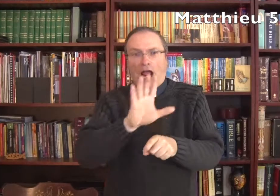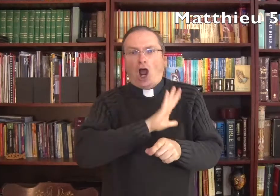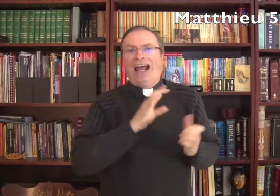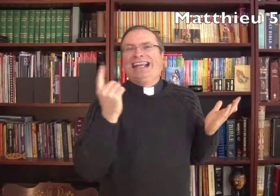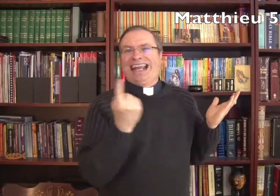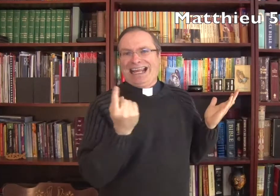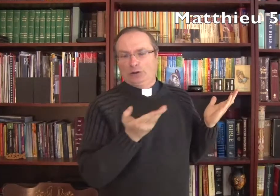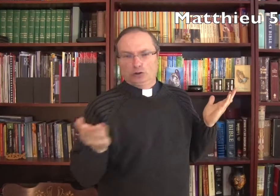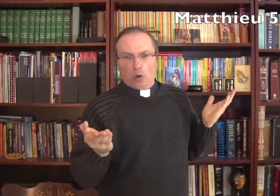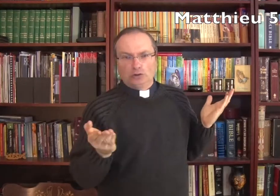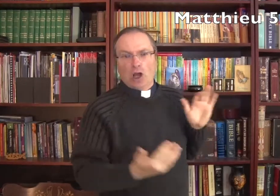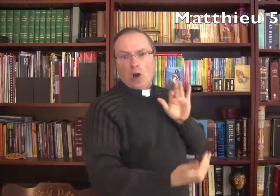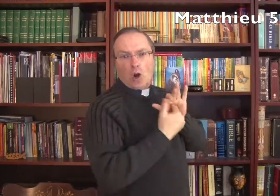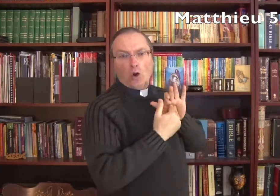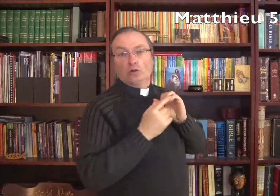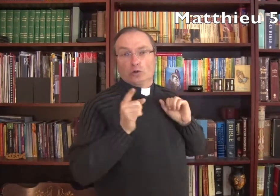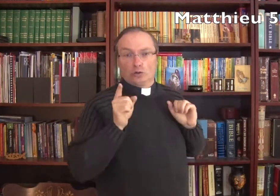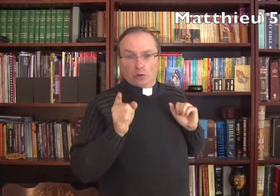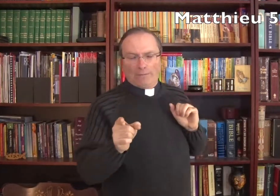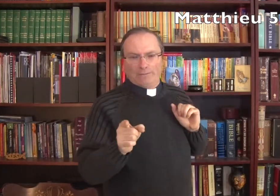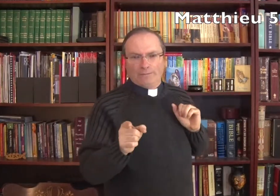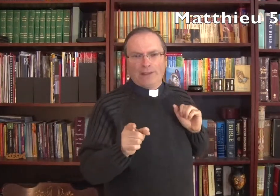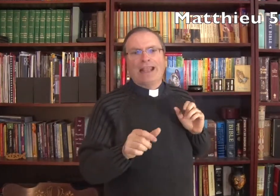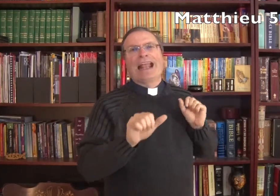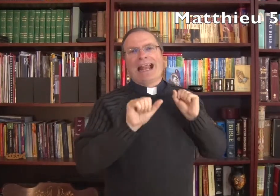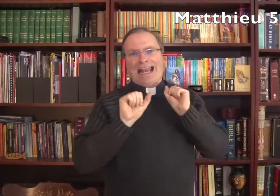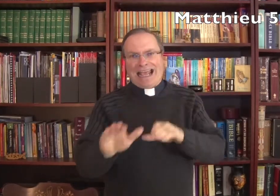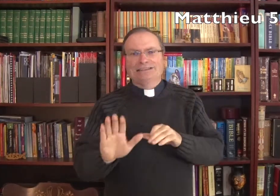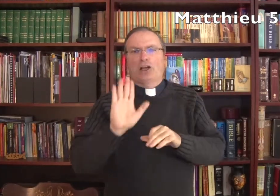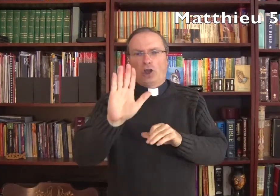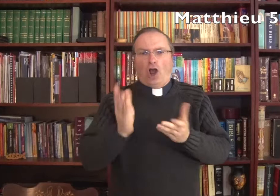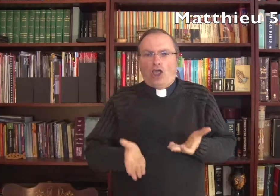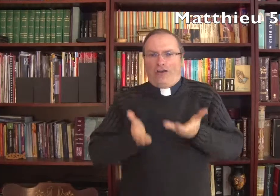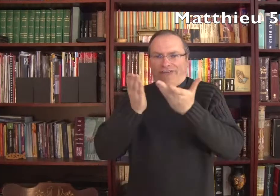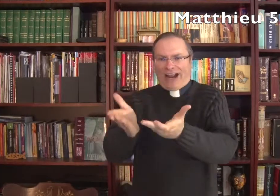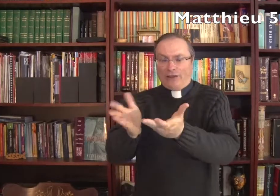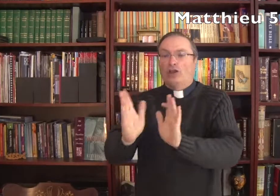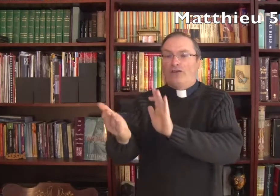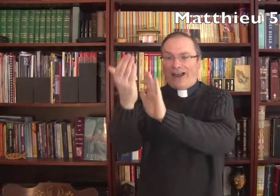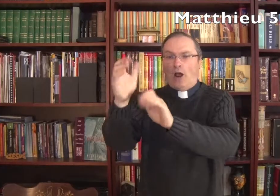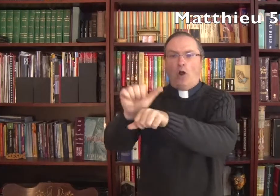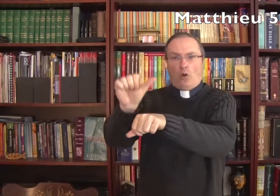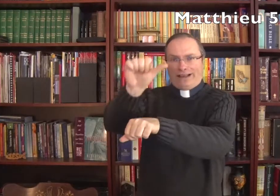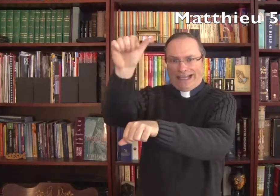a quelque chose contre toi, laisse ton offrande devant l’autel